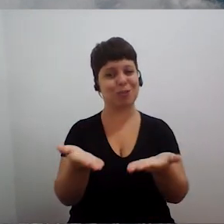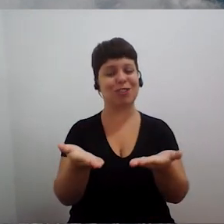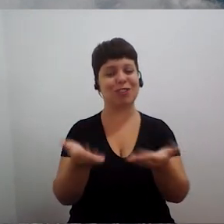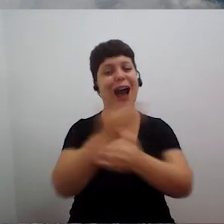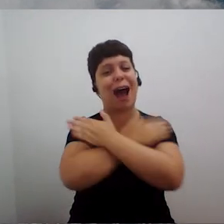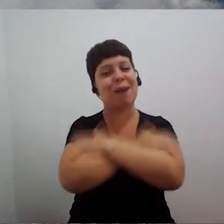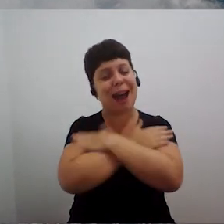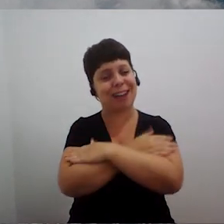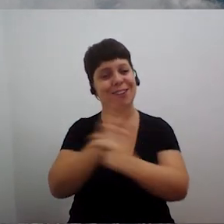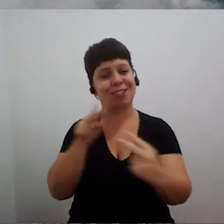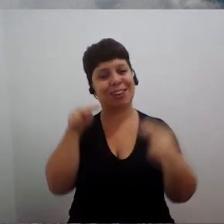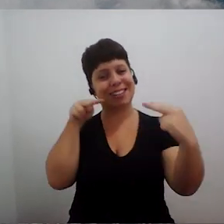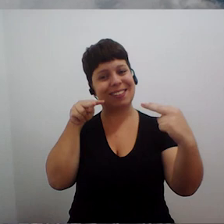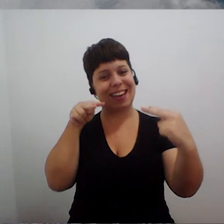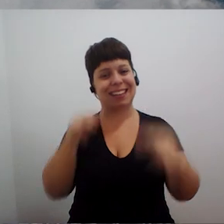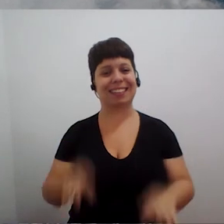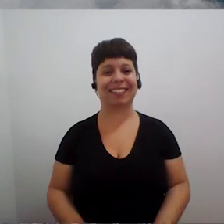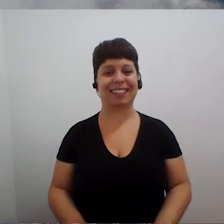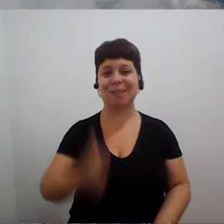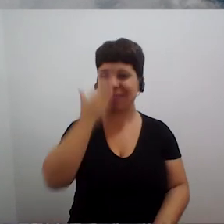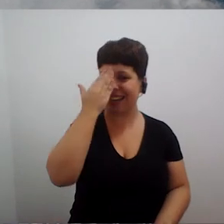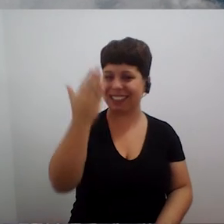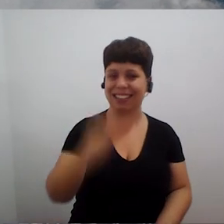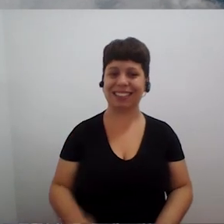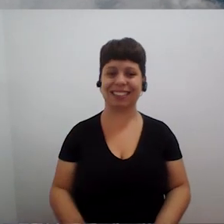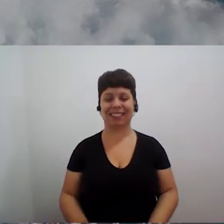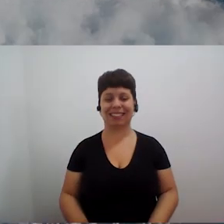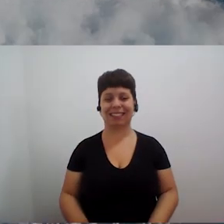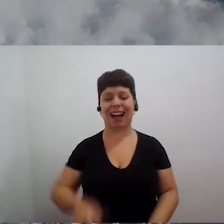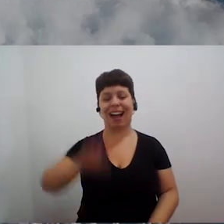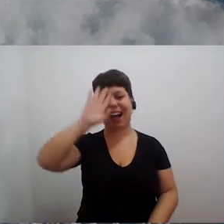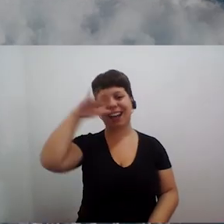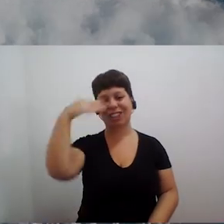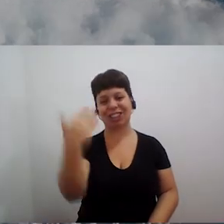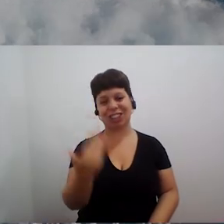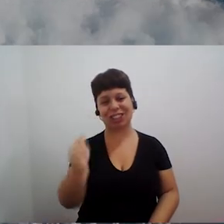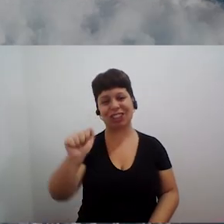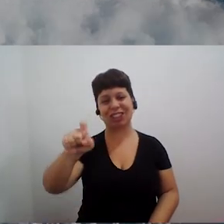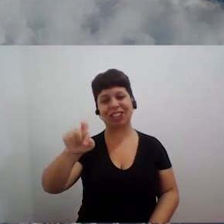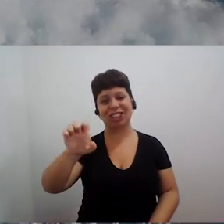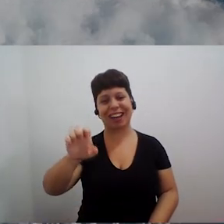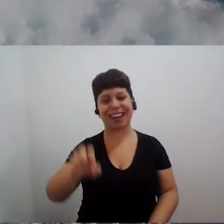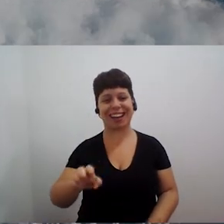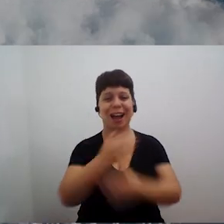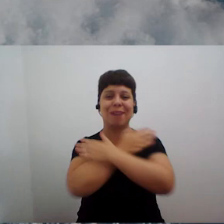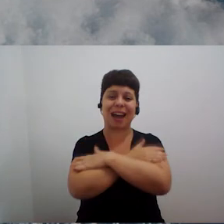Um grande abraço e até mais! Obrigado. Axé!